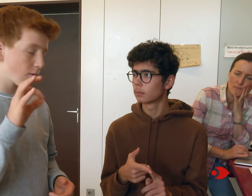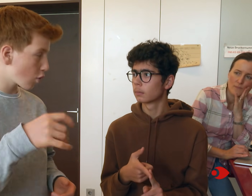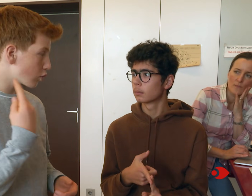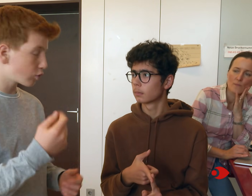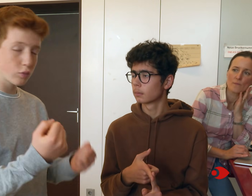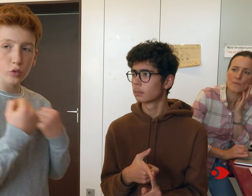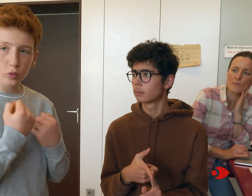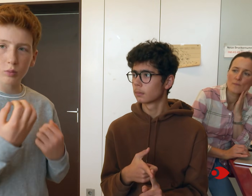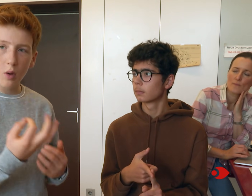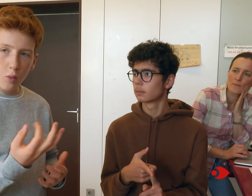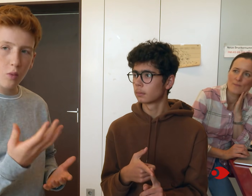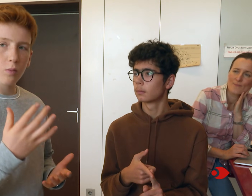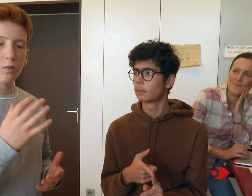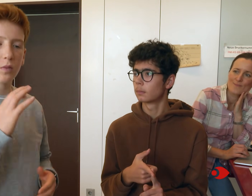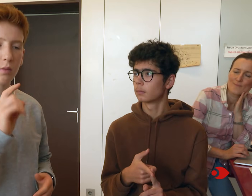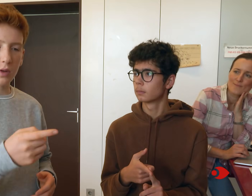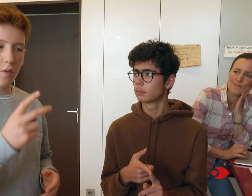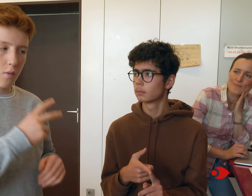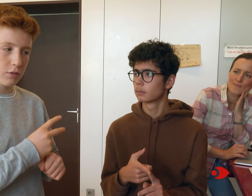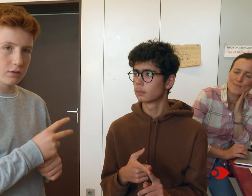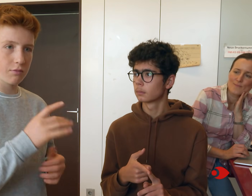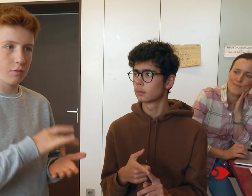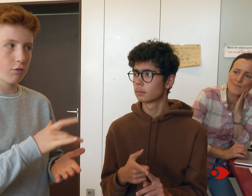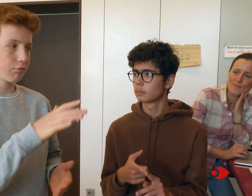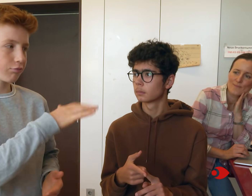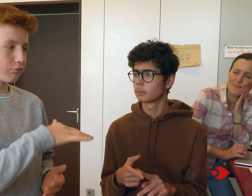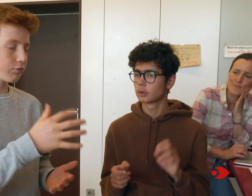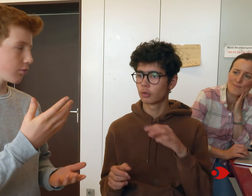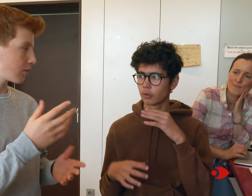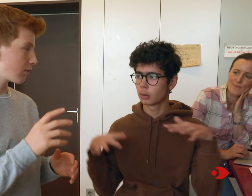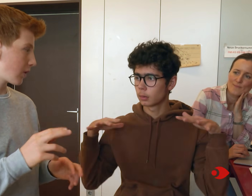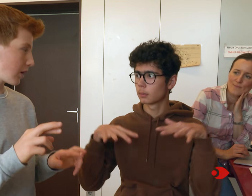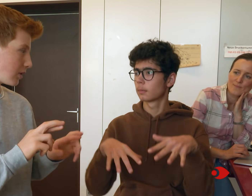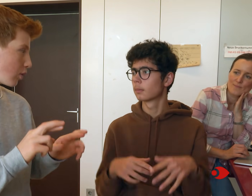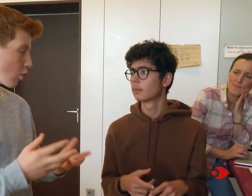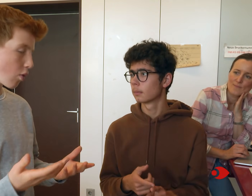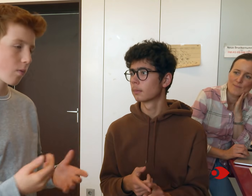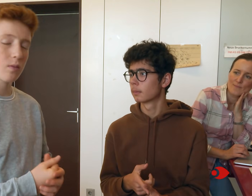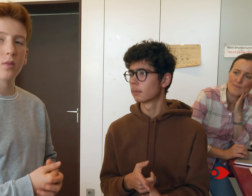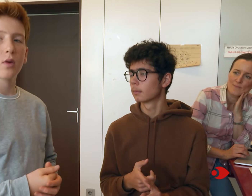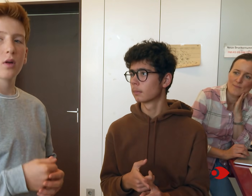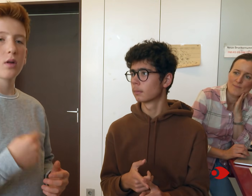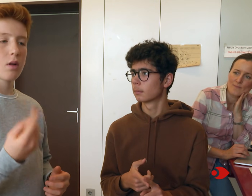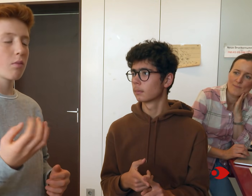die uns schützt und die das Risiko abcheckt. Na ja, weil's voll wird.